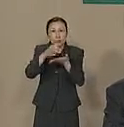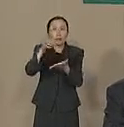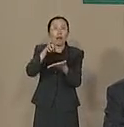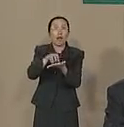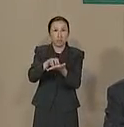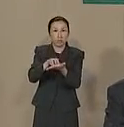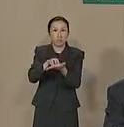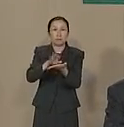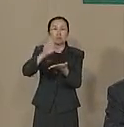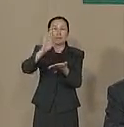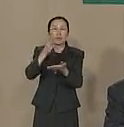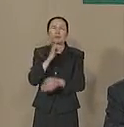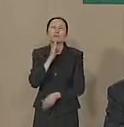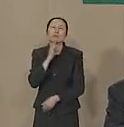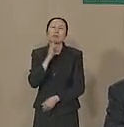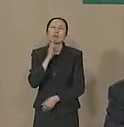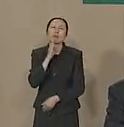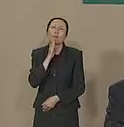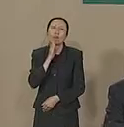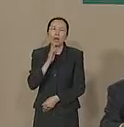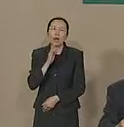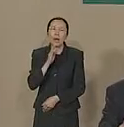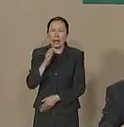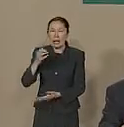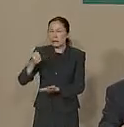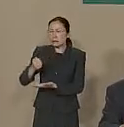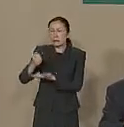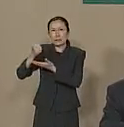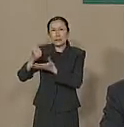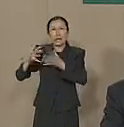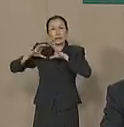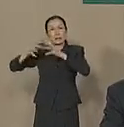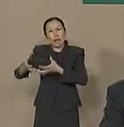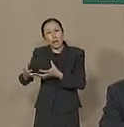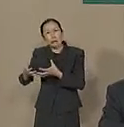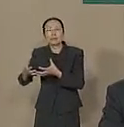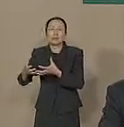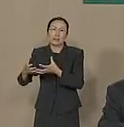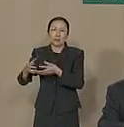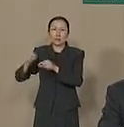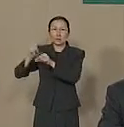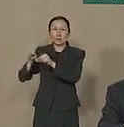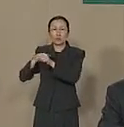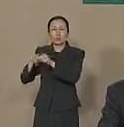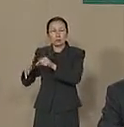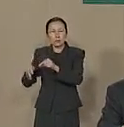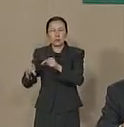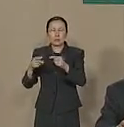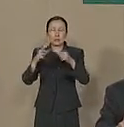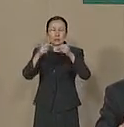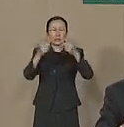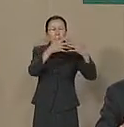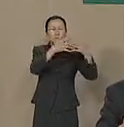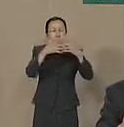ところが実態は 内政は財界中心 外交は 日米軍事同盟 中心と